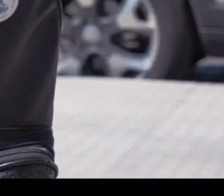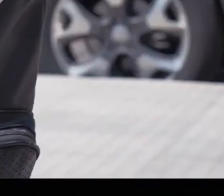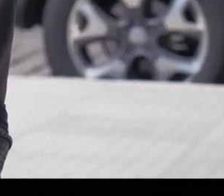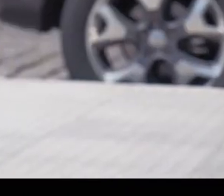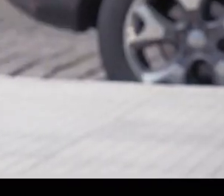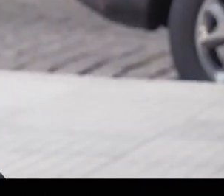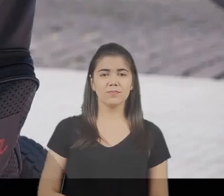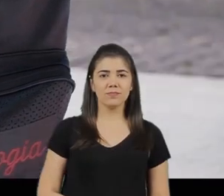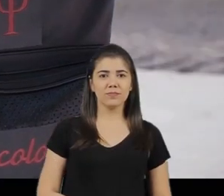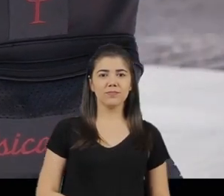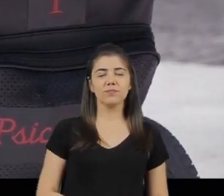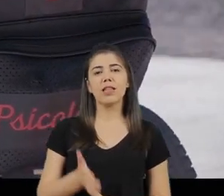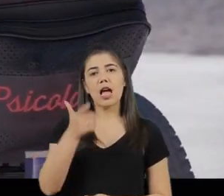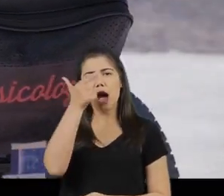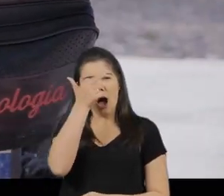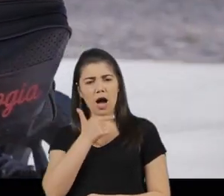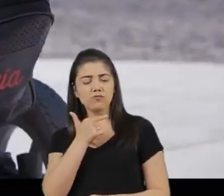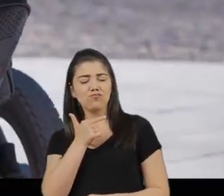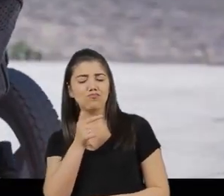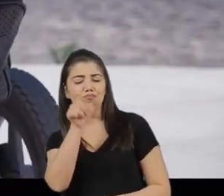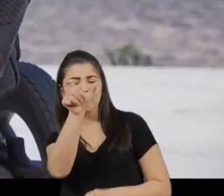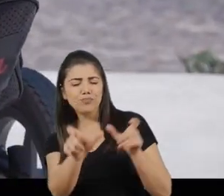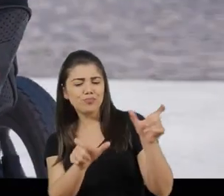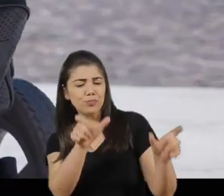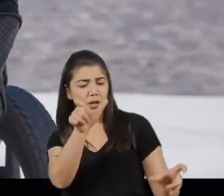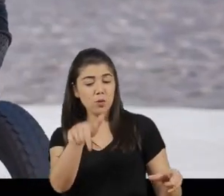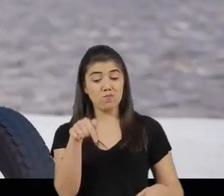Eu achei que aqui em Santa Maria, principalmente no campus, as pessoas são muito acolhedoras,